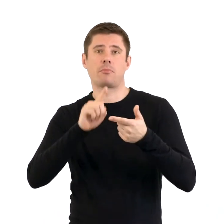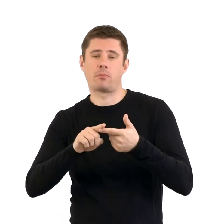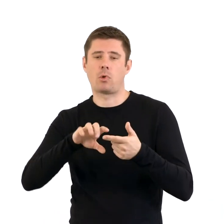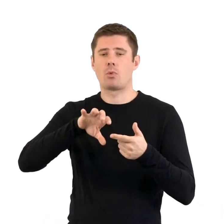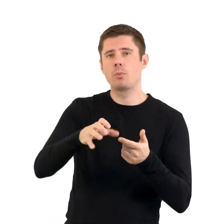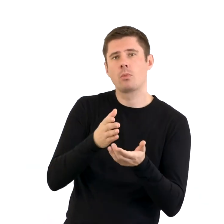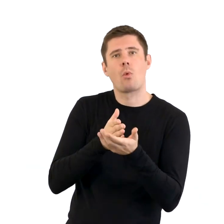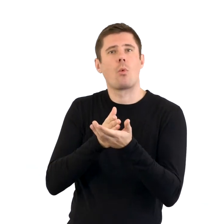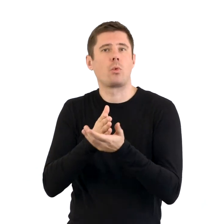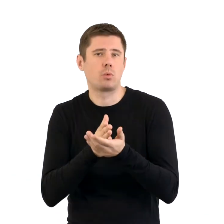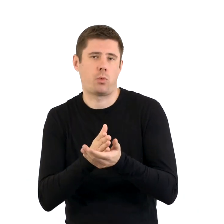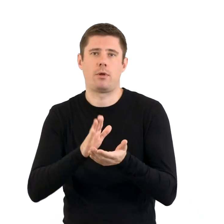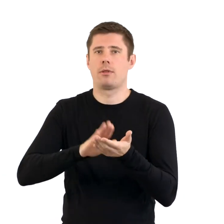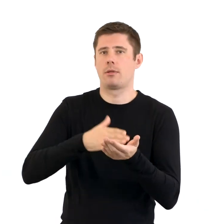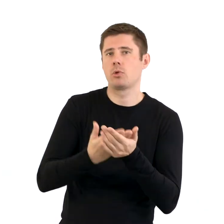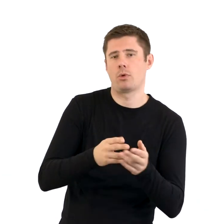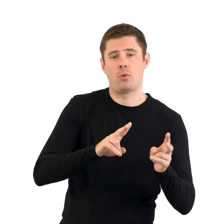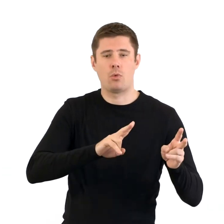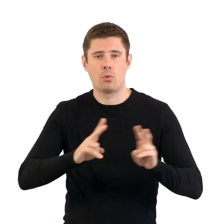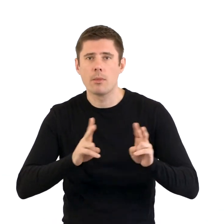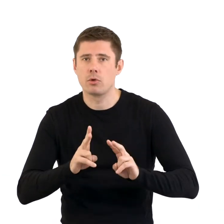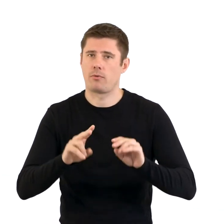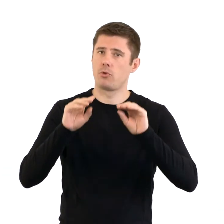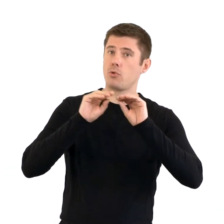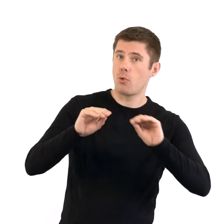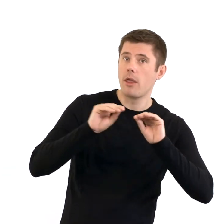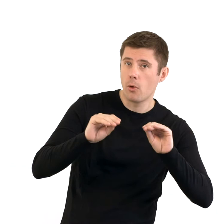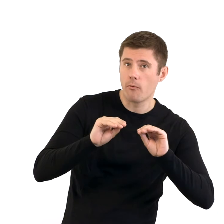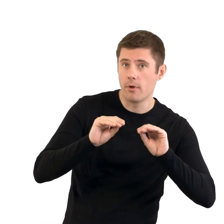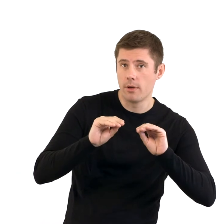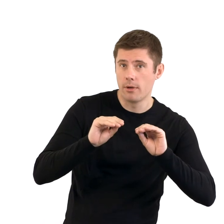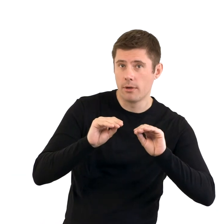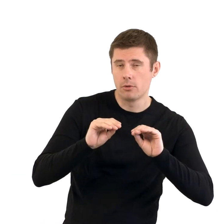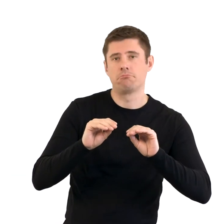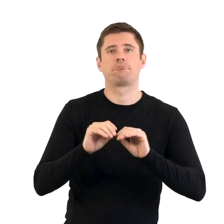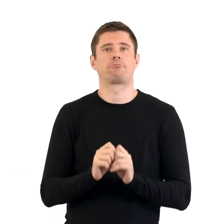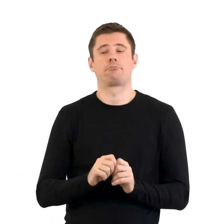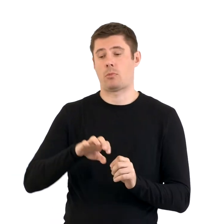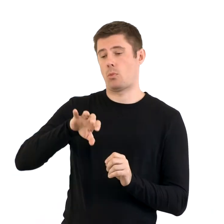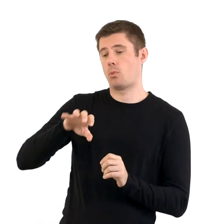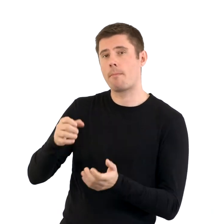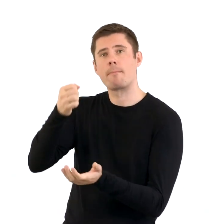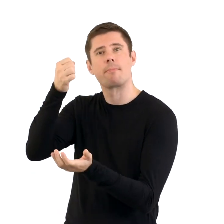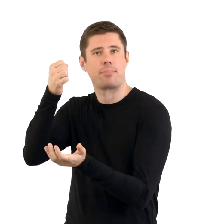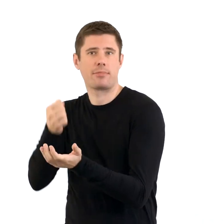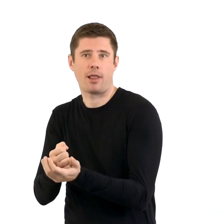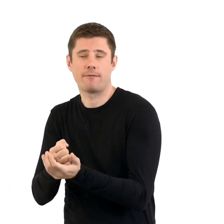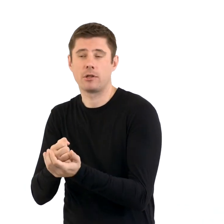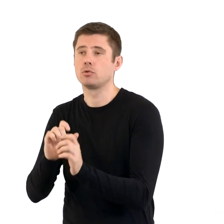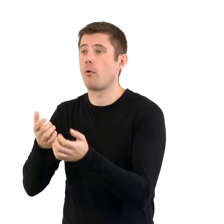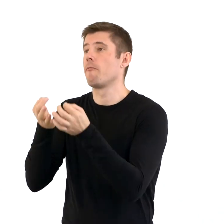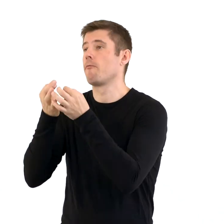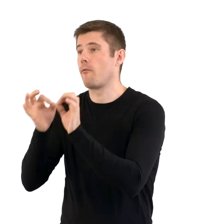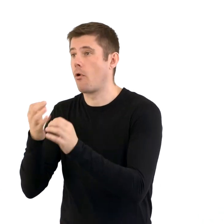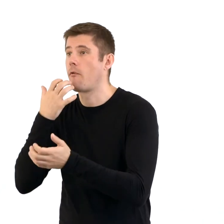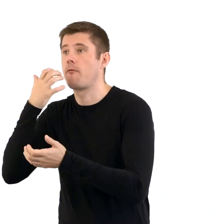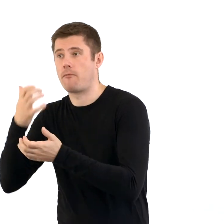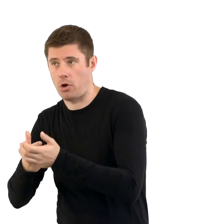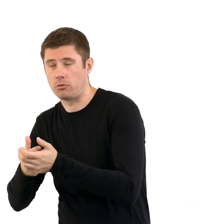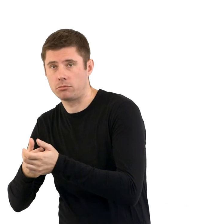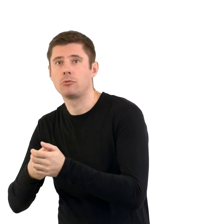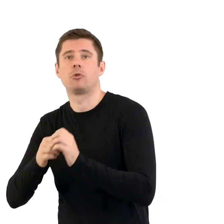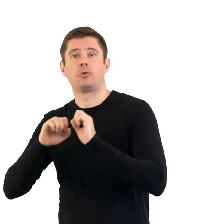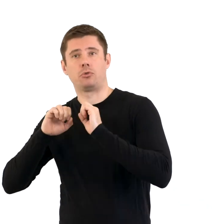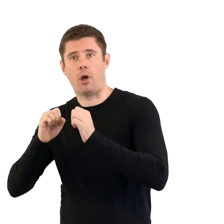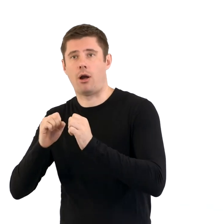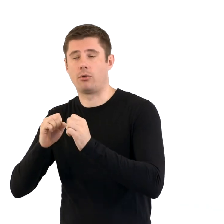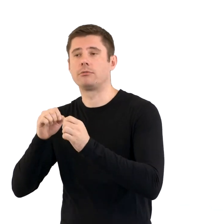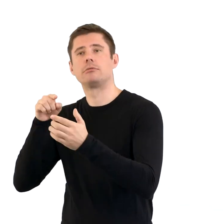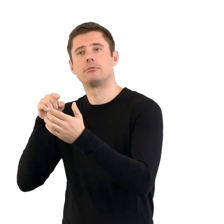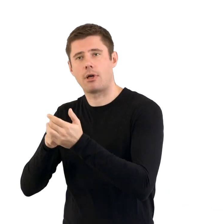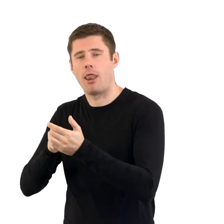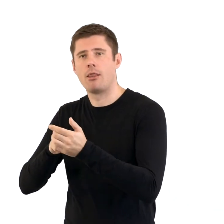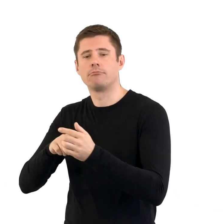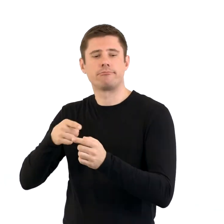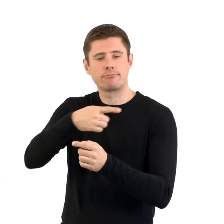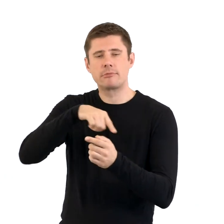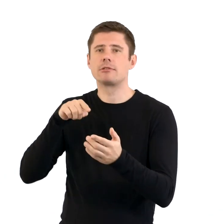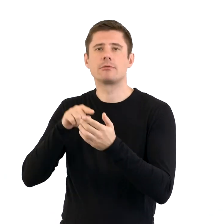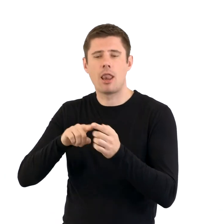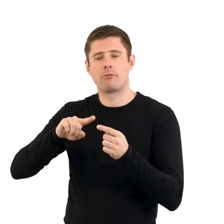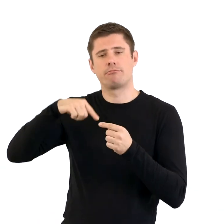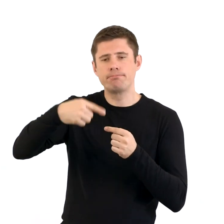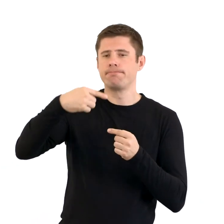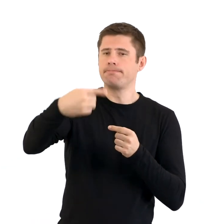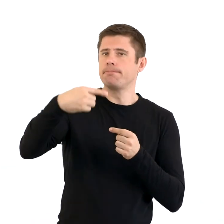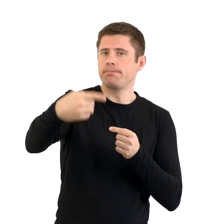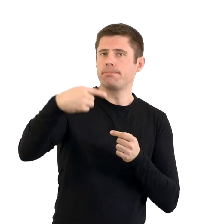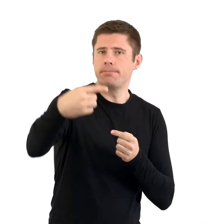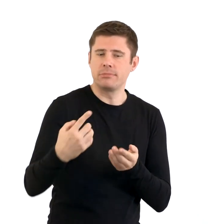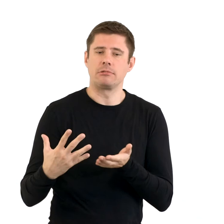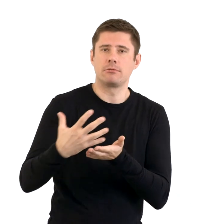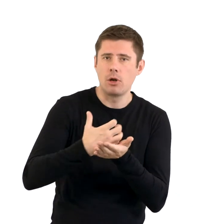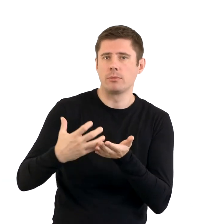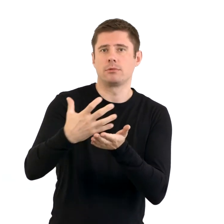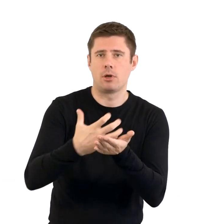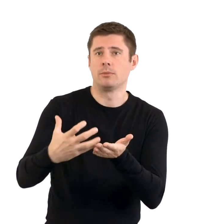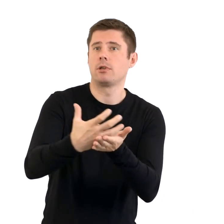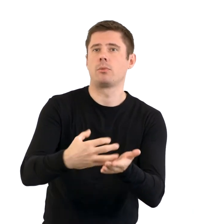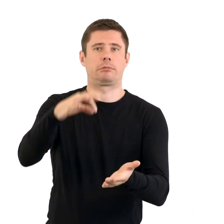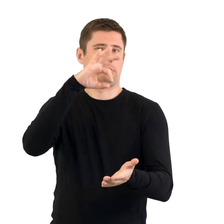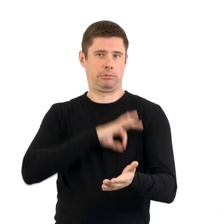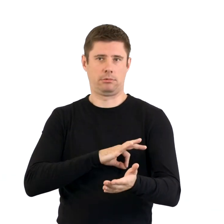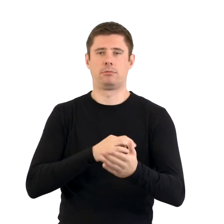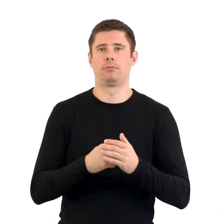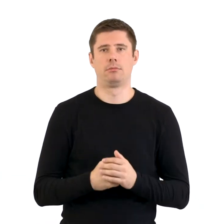lub wartości niematerialnych i prawnych w sposób ciągły dla celów zarobkowych.